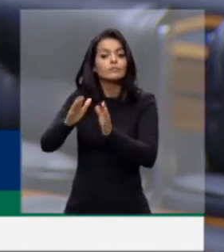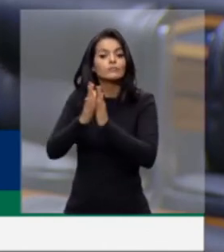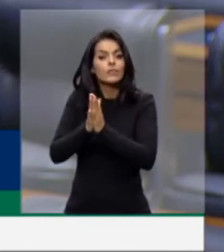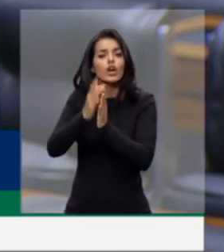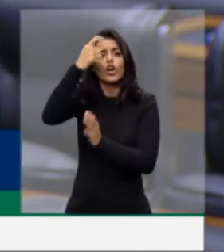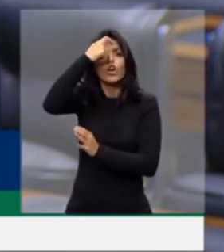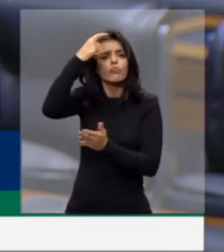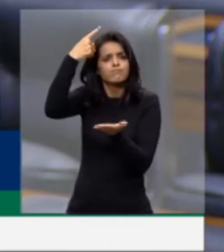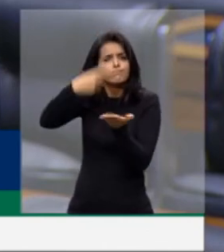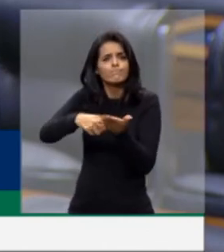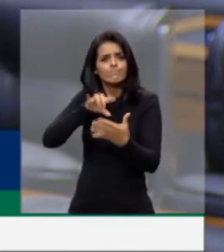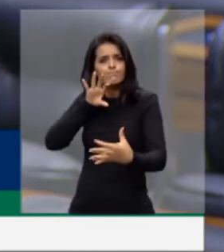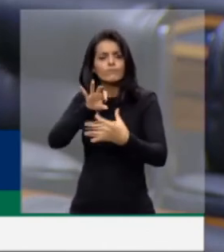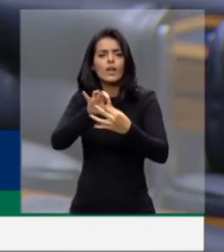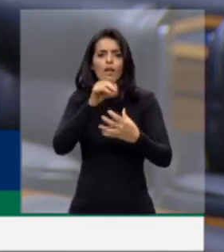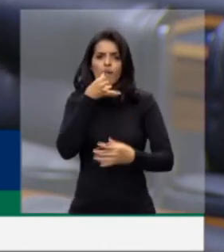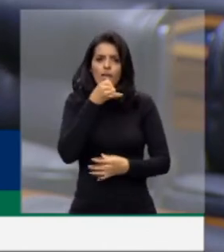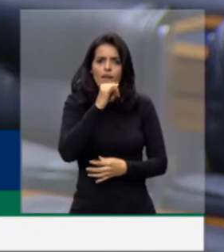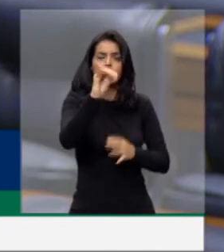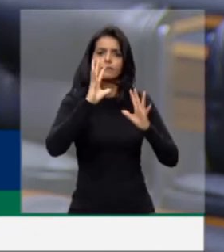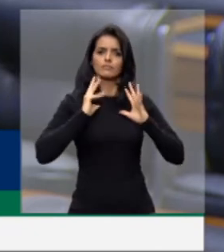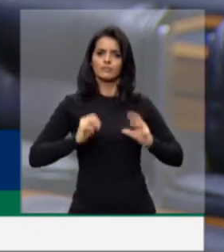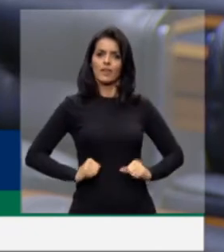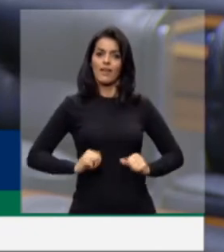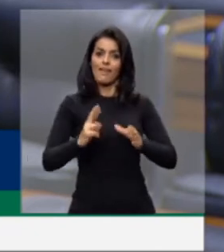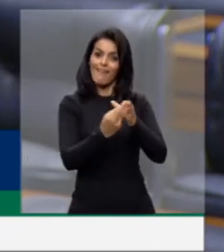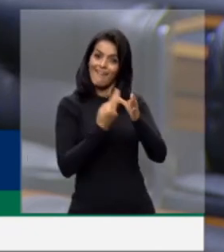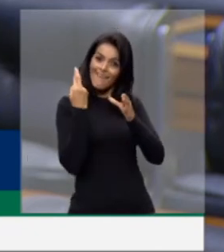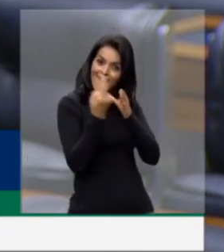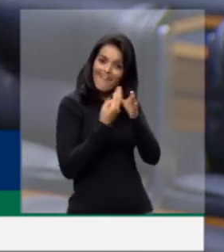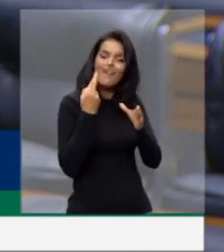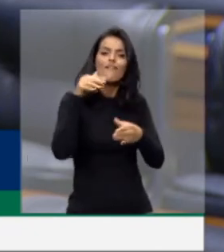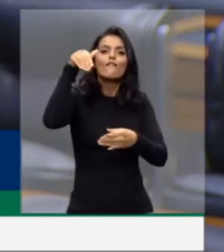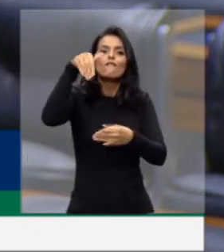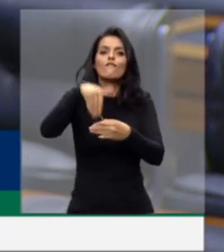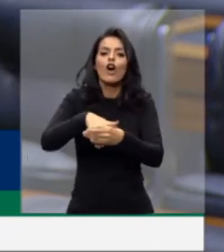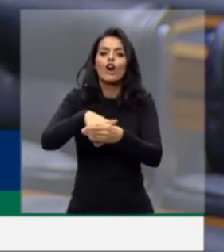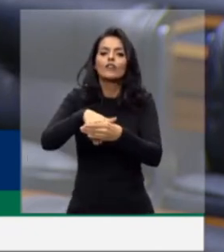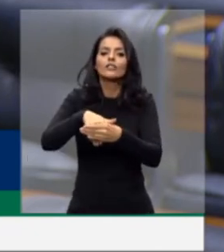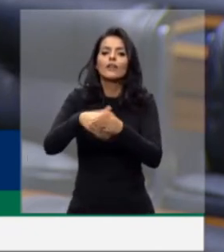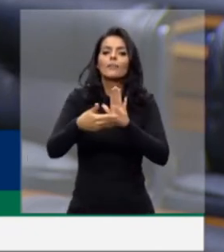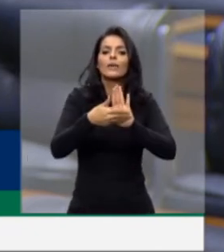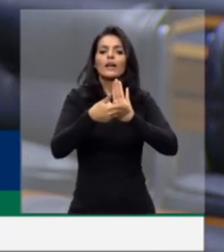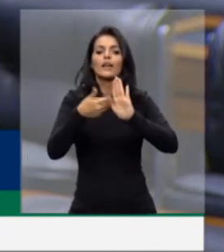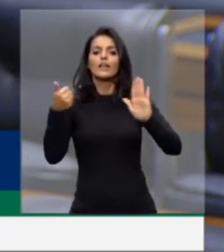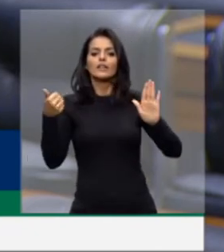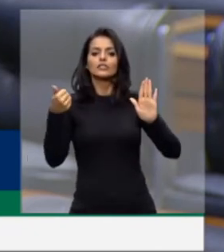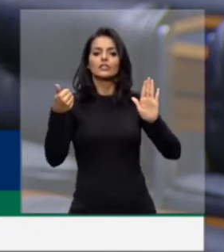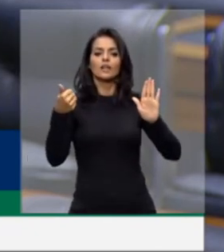APOIADAS POR ESSE PARLAMENTO E GOVERNO BRASILEIRO, NESSE SENTIDO EU PEÇO AOS DEPUTADOS QUE ESTÃO VOTANDO QUE TENHAM COMPROMISSO COM ENERGIAS